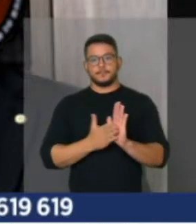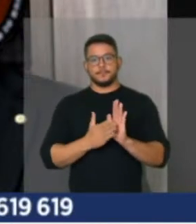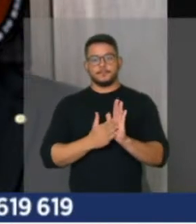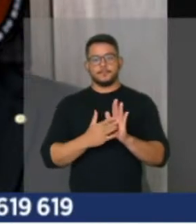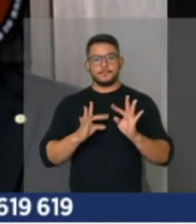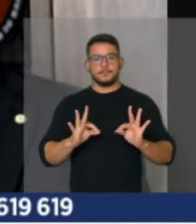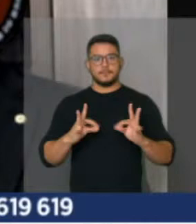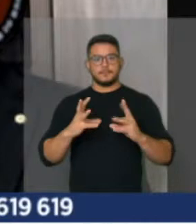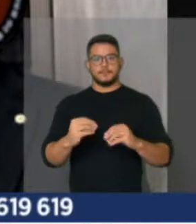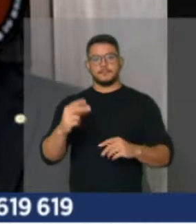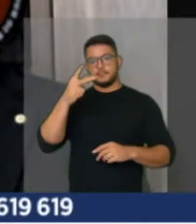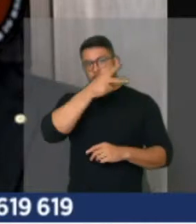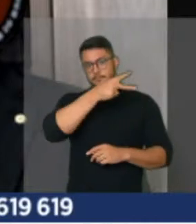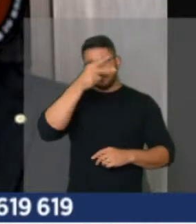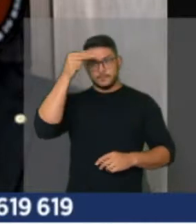DE GOIÁS E RESSALTAR AQUI